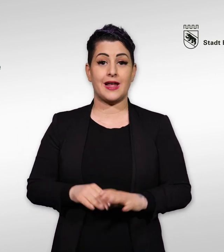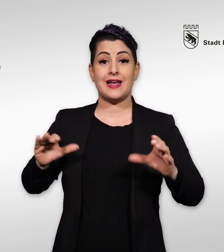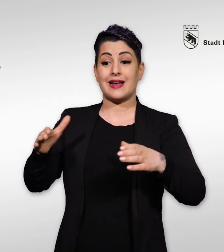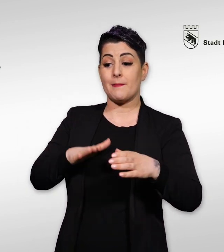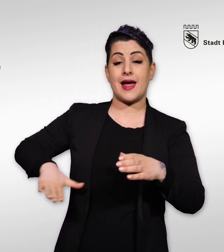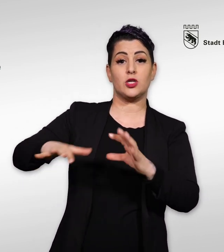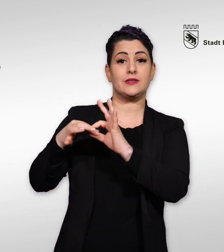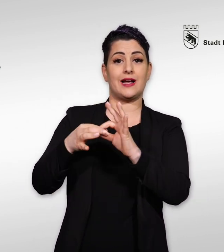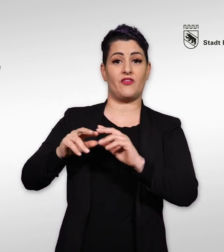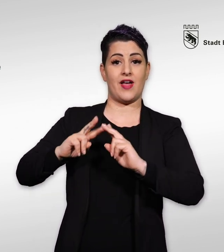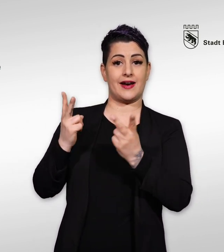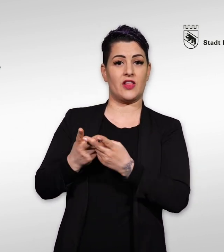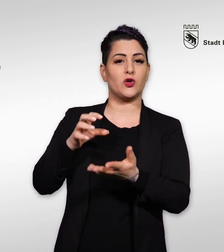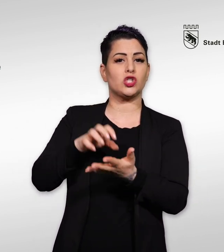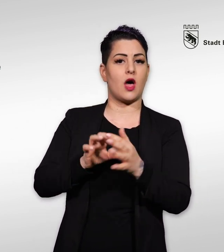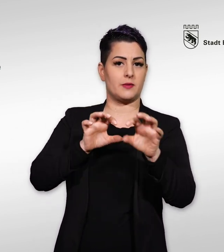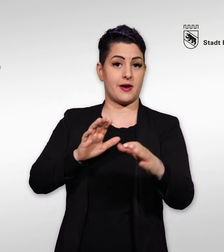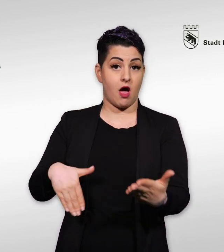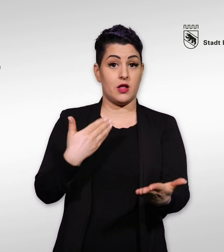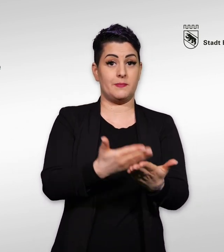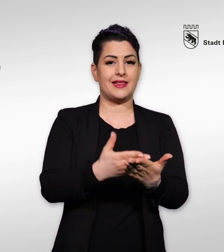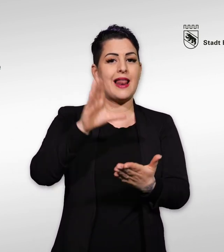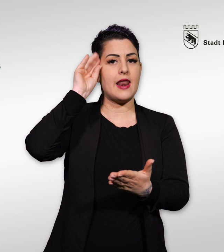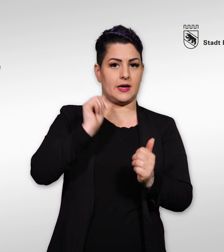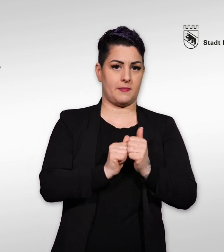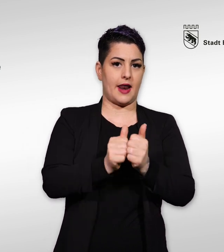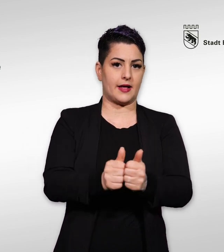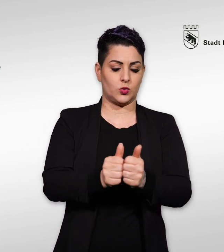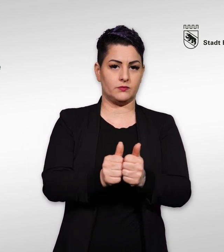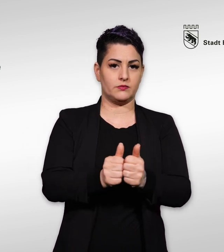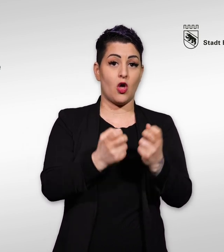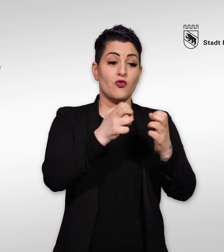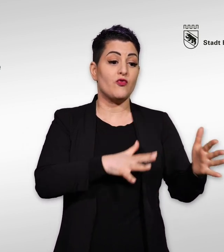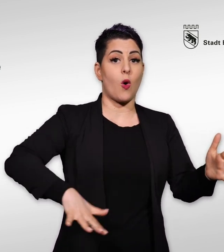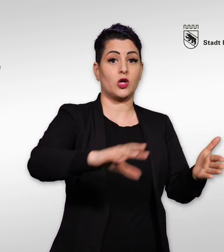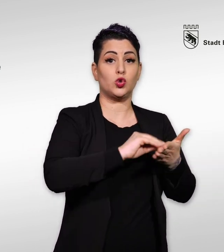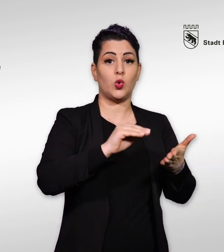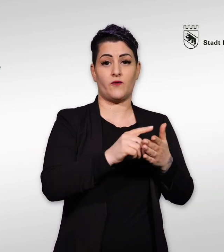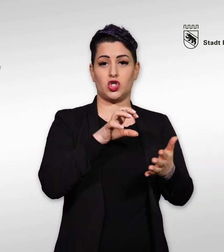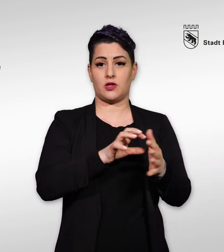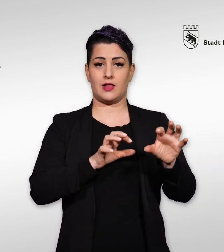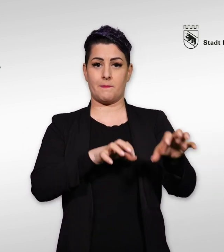Der Gemeinnützige Verein der Stadt Bern bietet die Lernbegleitung an.